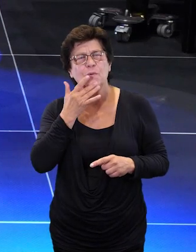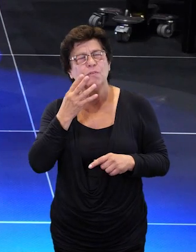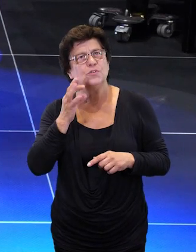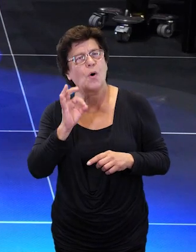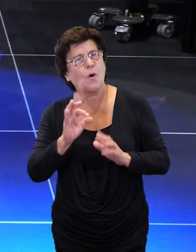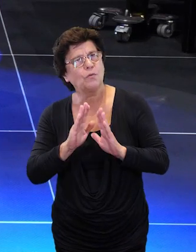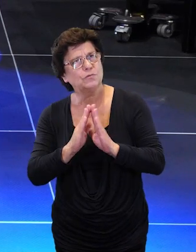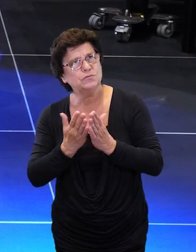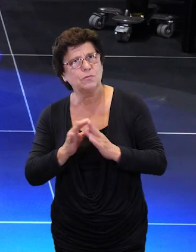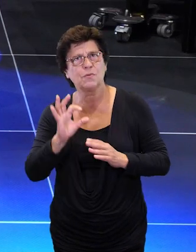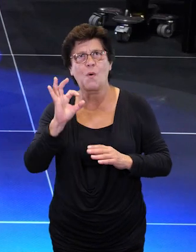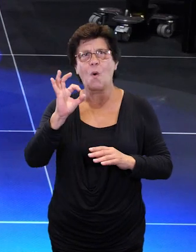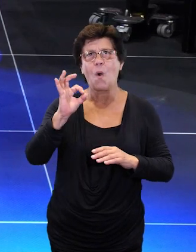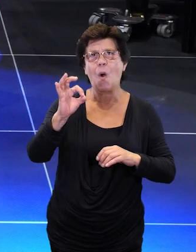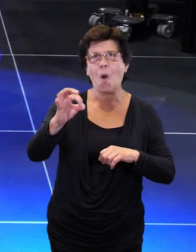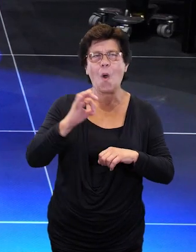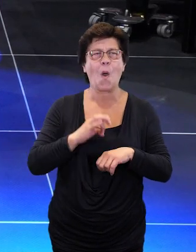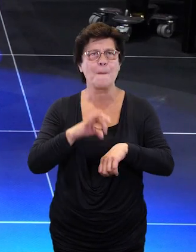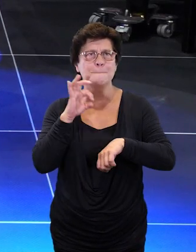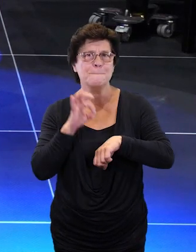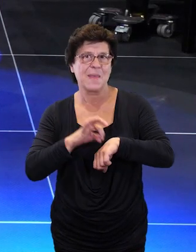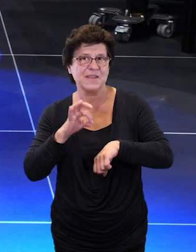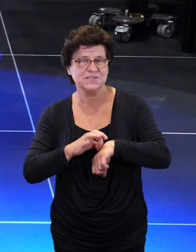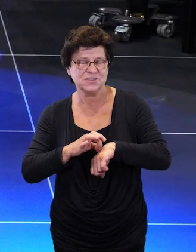Super. - Proszę mi powiedzieć,